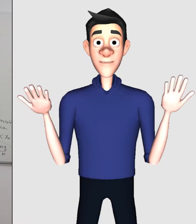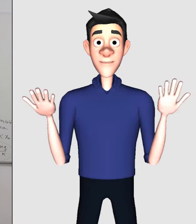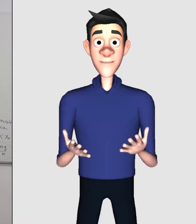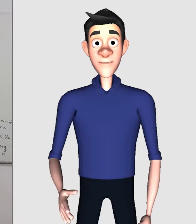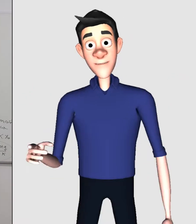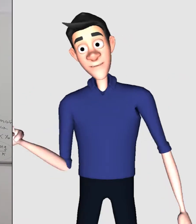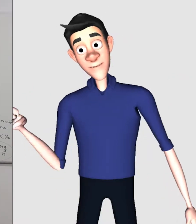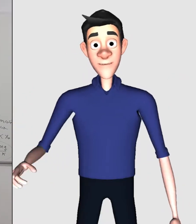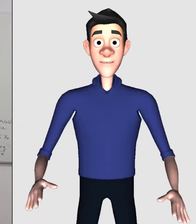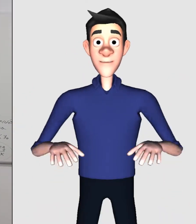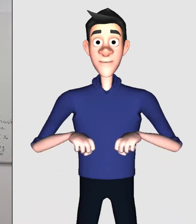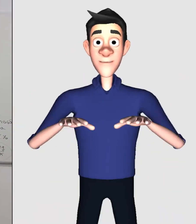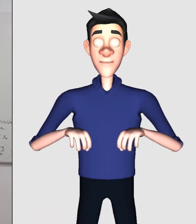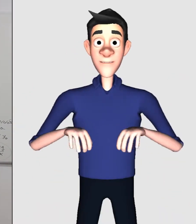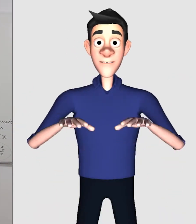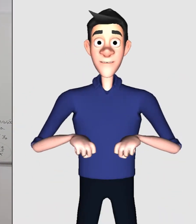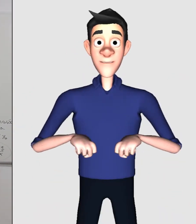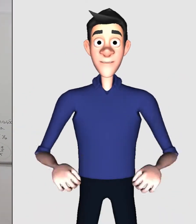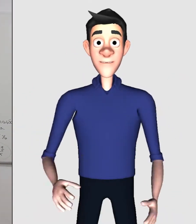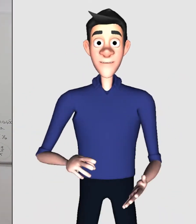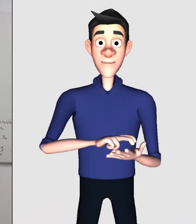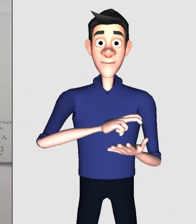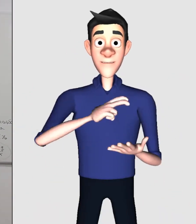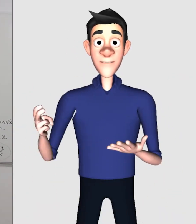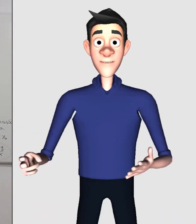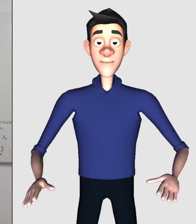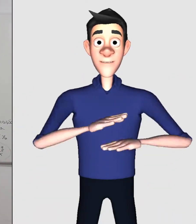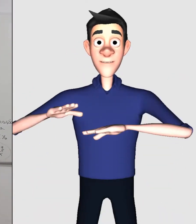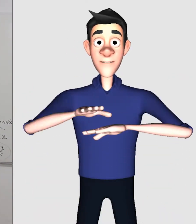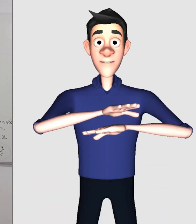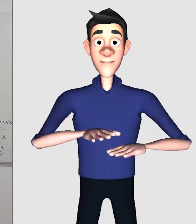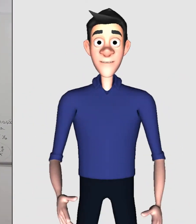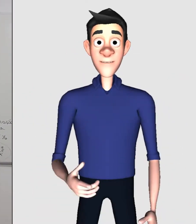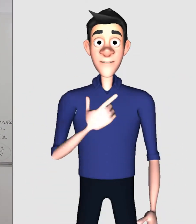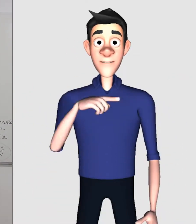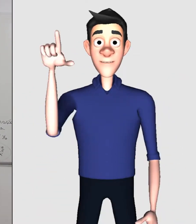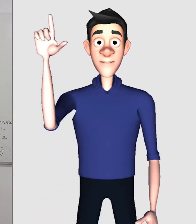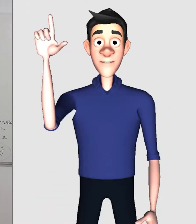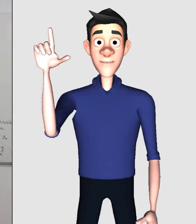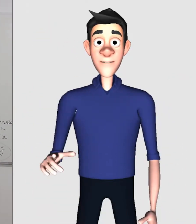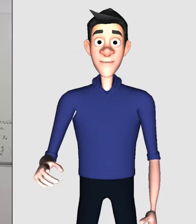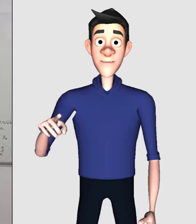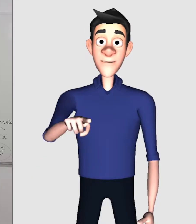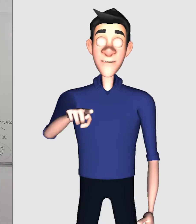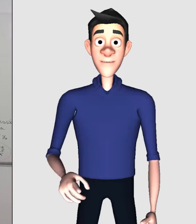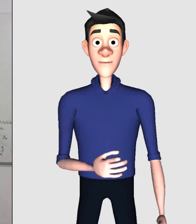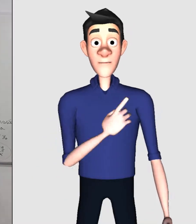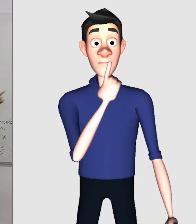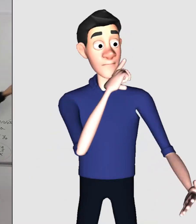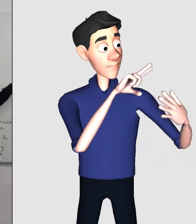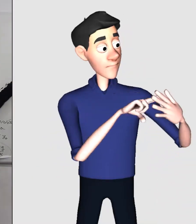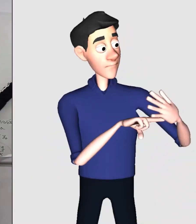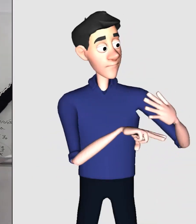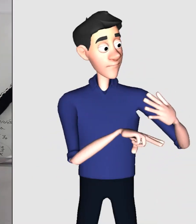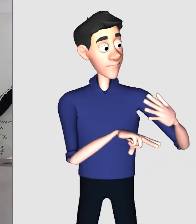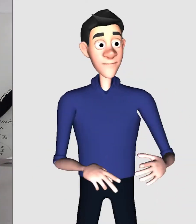Primeiro, conservação de energia, para saber qual é o valor de velocidade com que essa massa bate na outra